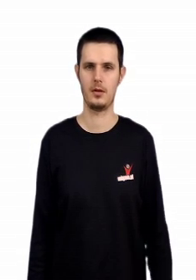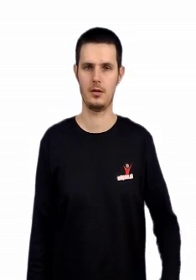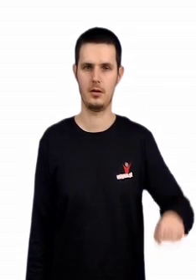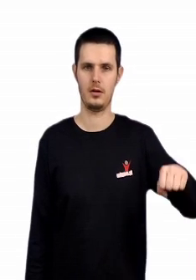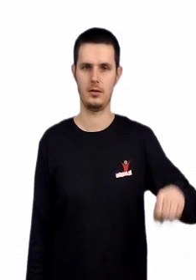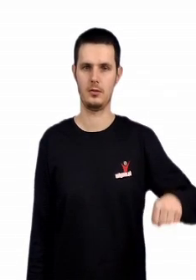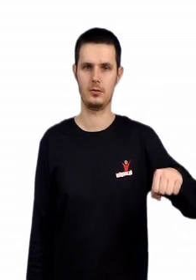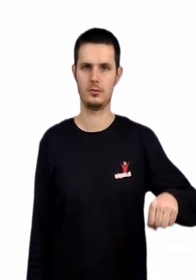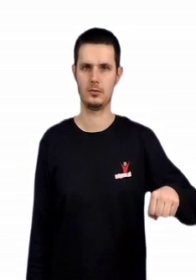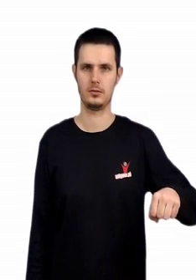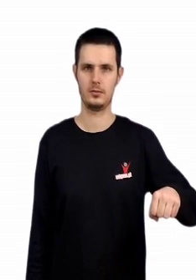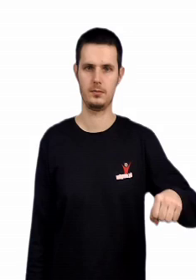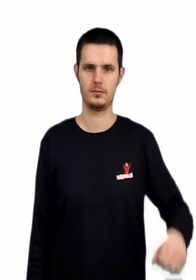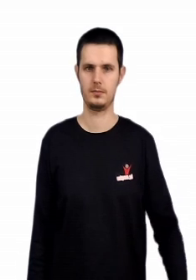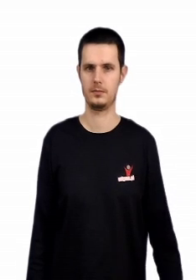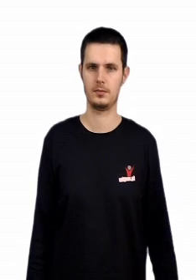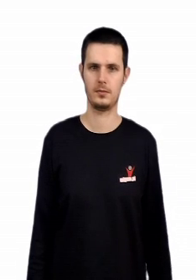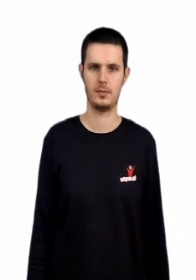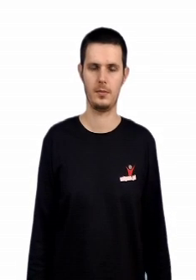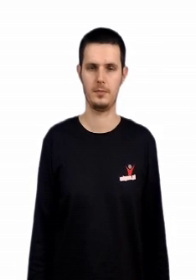KOSZYK